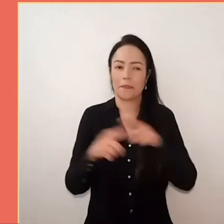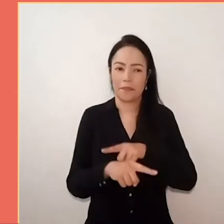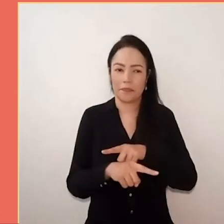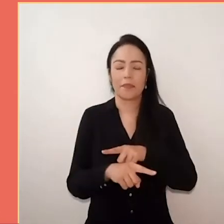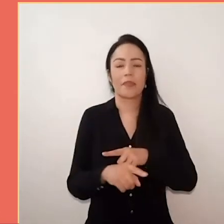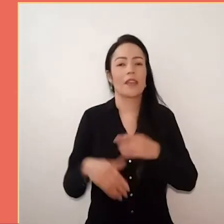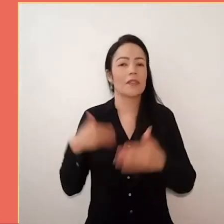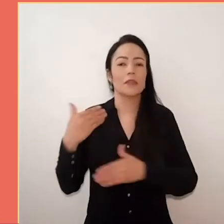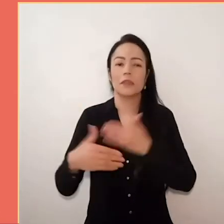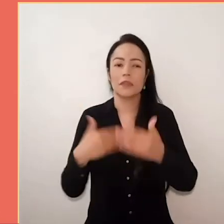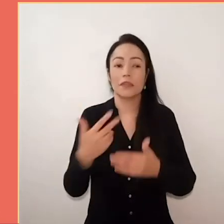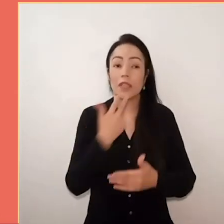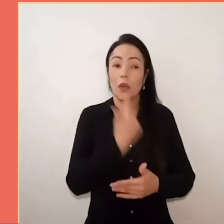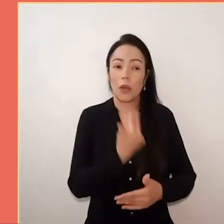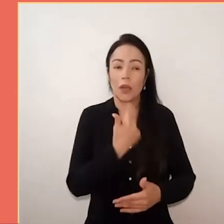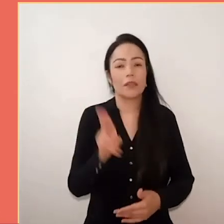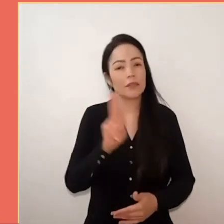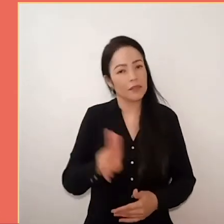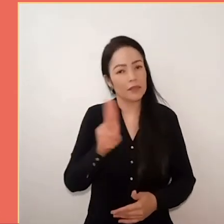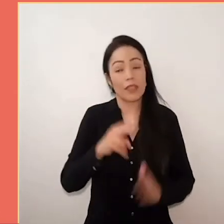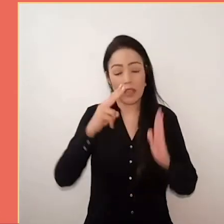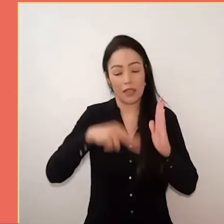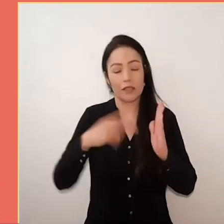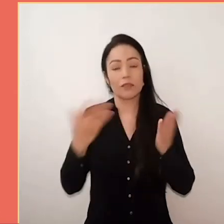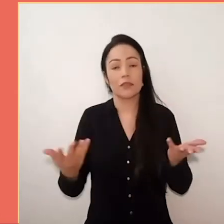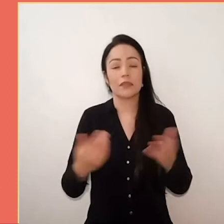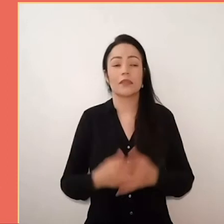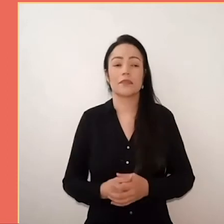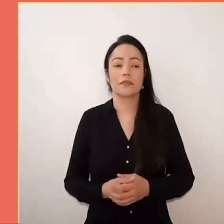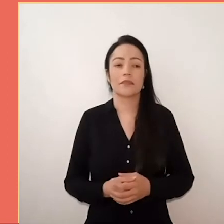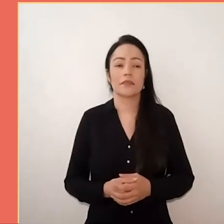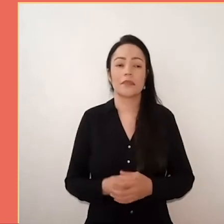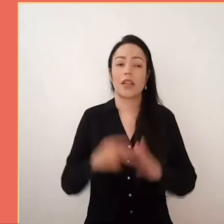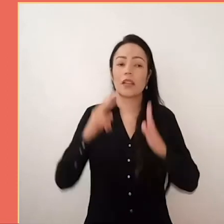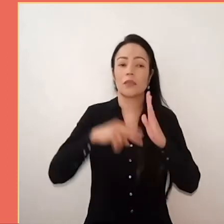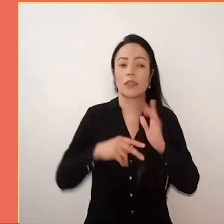as cores que são usadas, isso é leitura. É leitura das palavras, leitura das imagens,